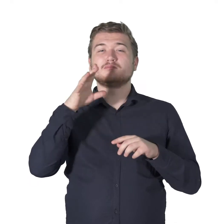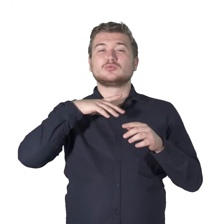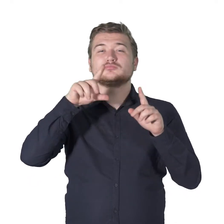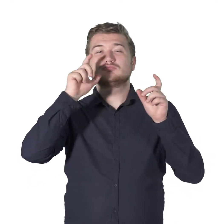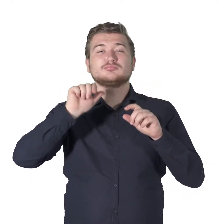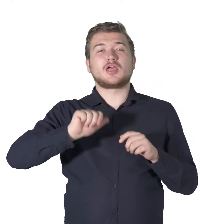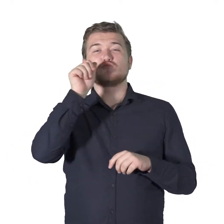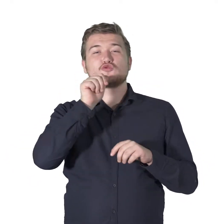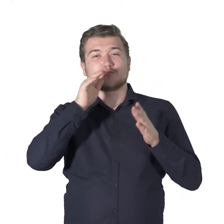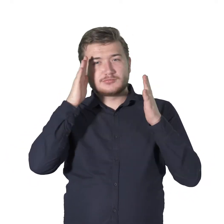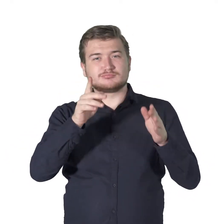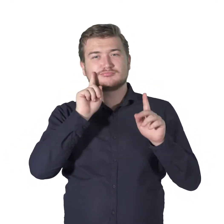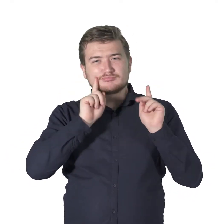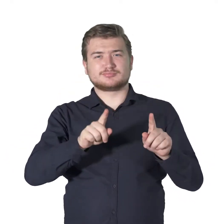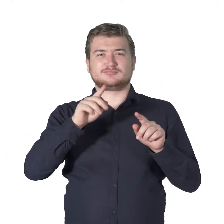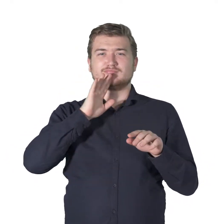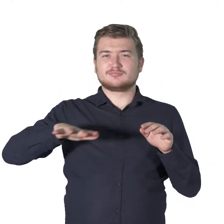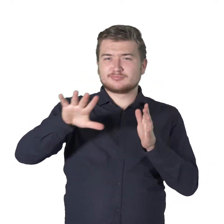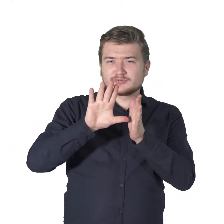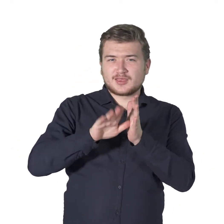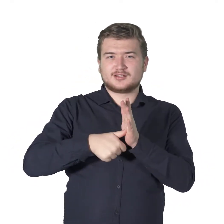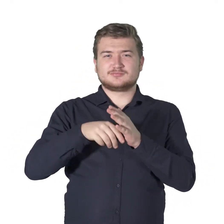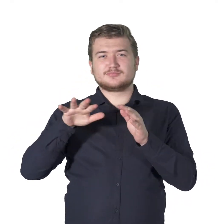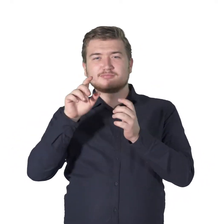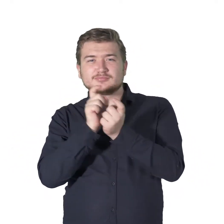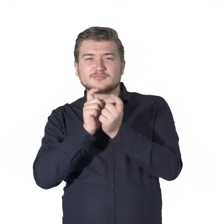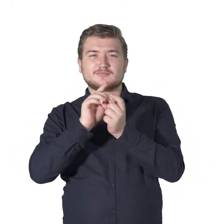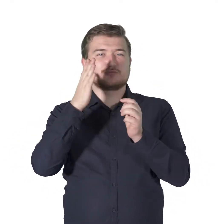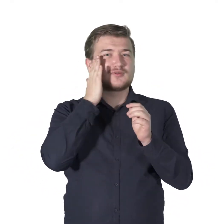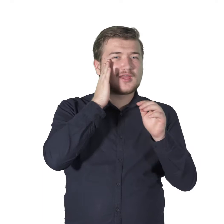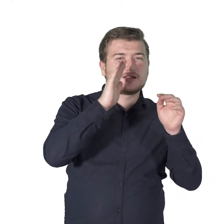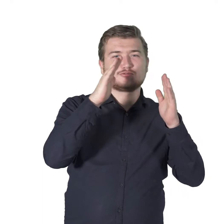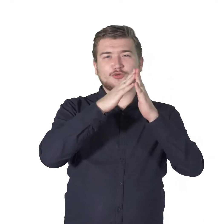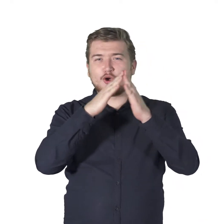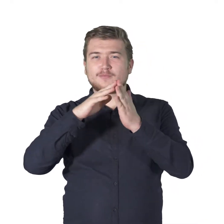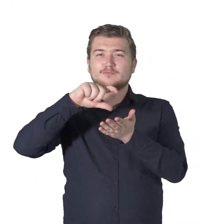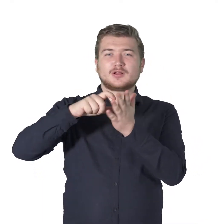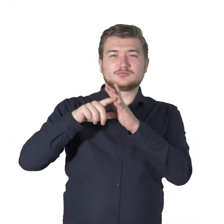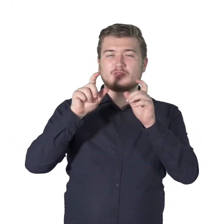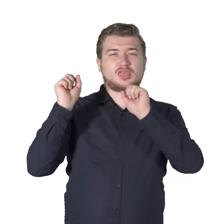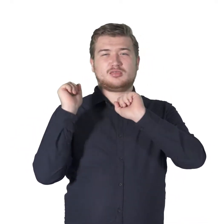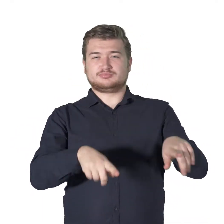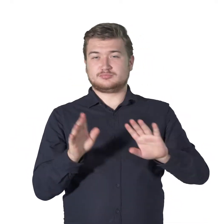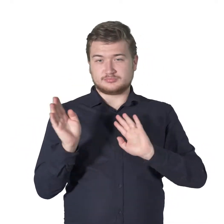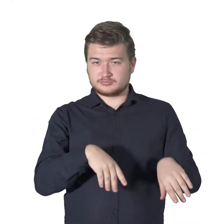zaczął fotografować pejzaże miejskie i podmiejskie, widoki z okien mieszkania.